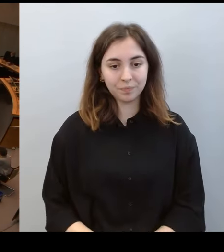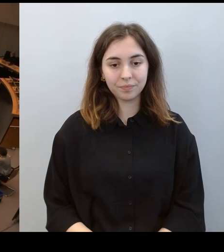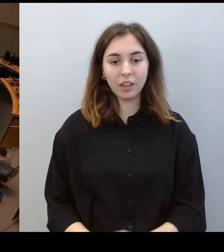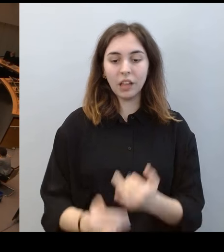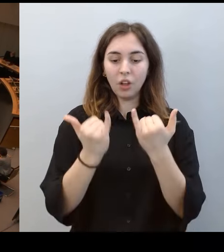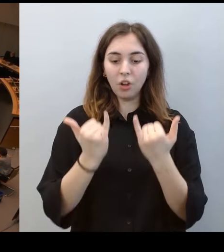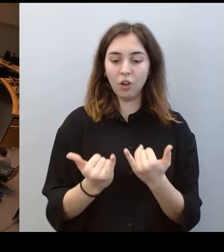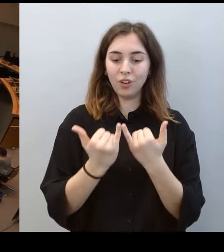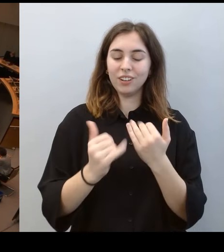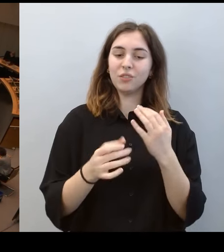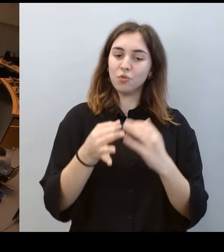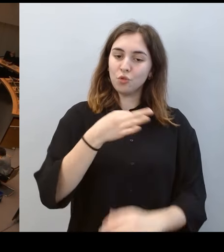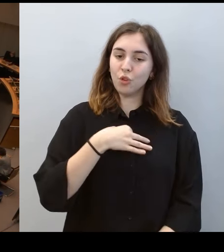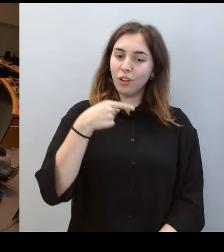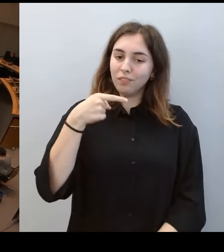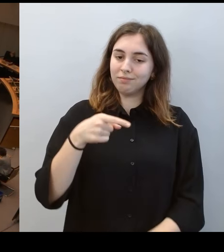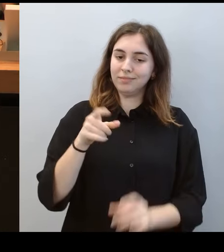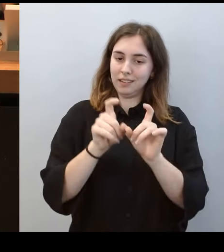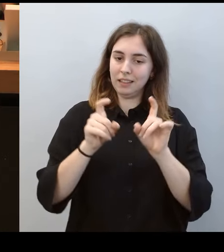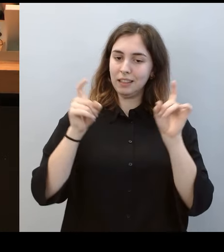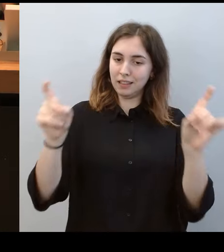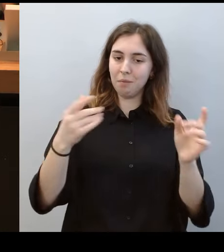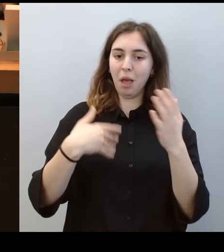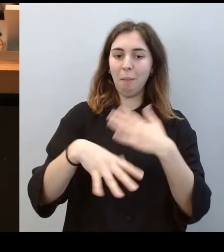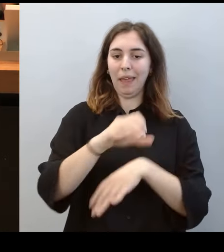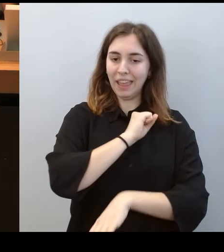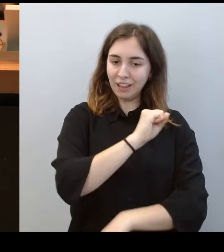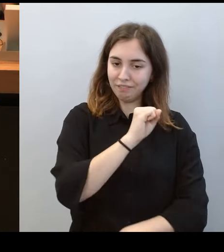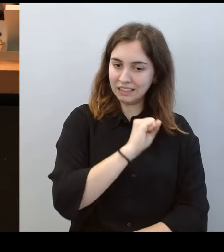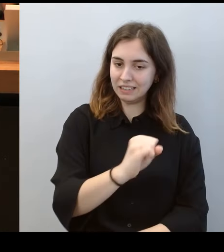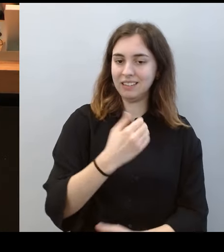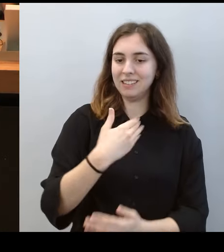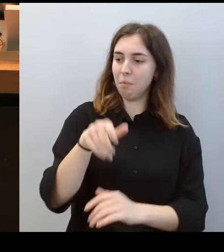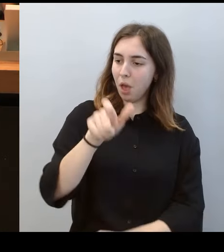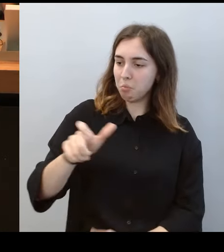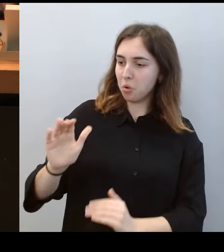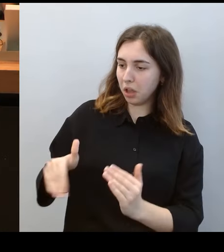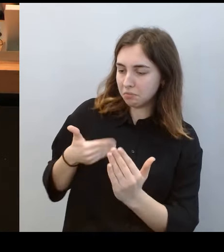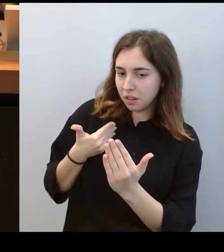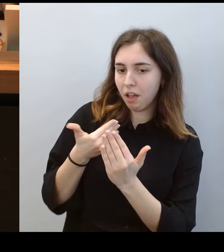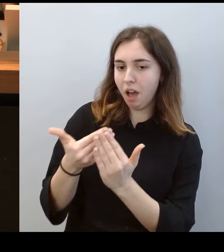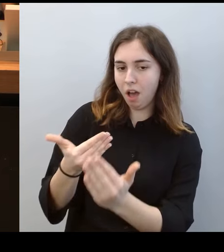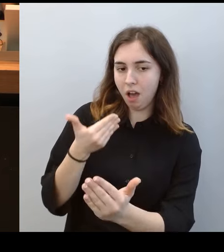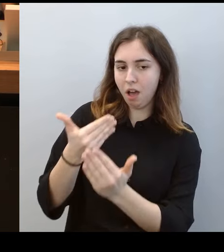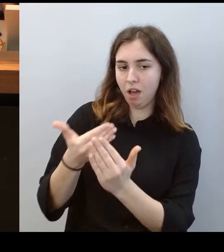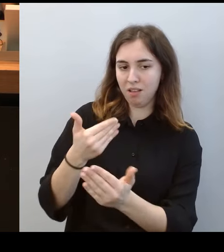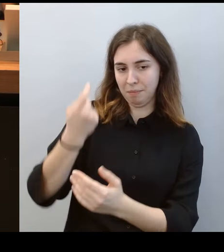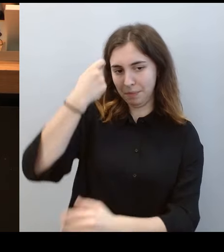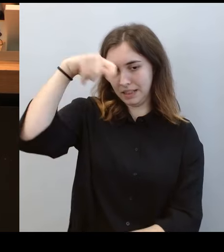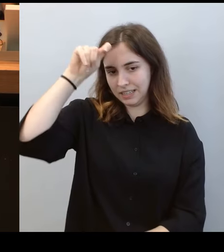einer effizienteren und bürgernäheren Berlin. Die Abschaffung der überflüssigen Umweltzone.